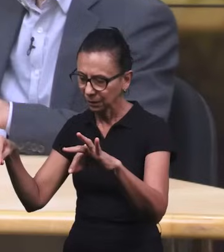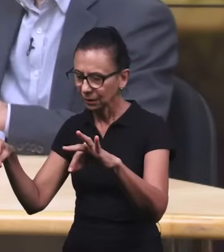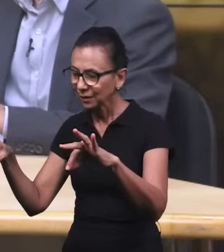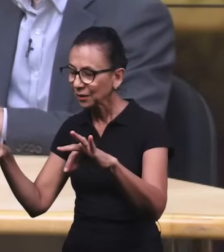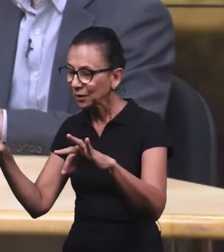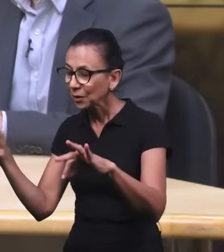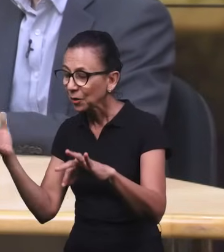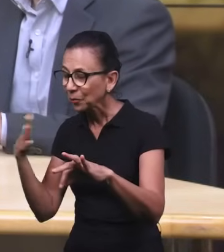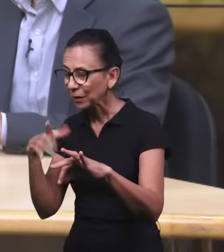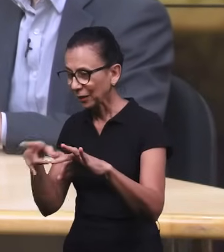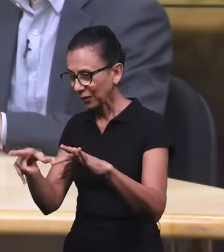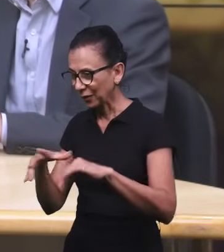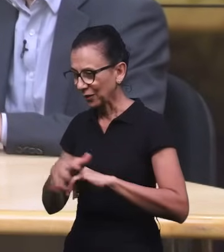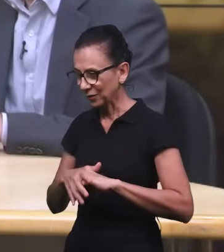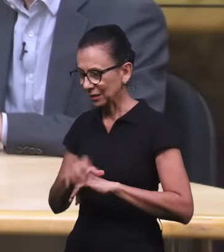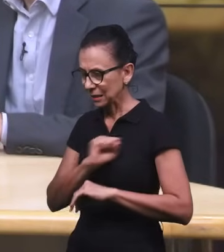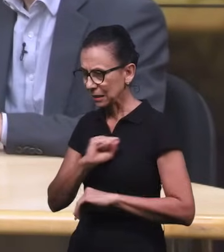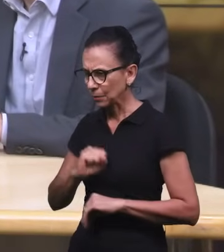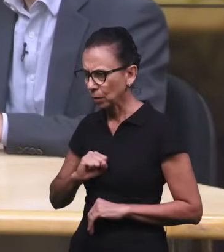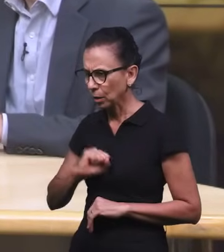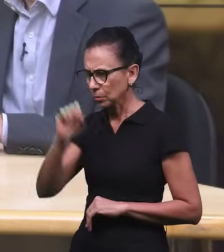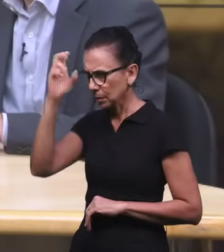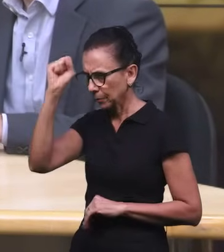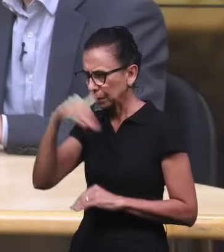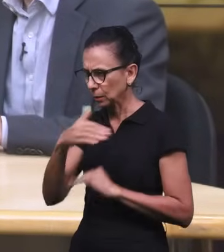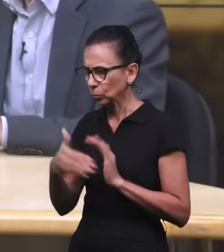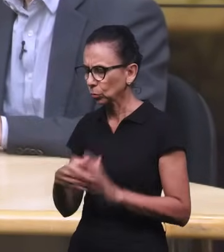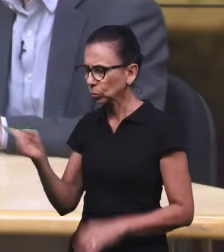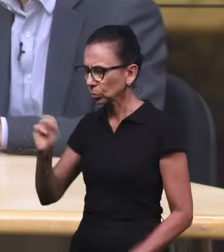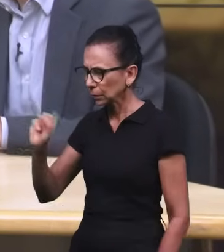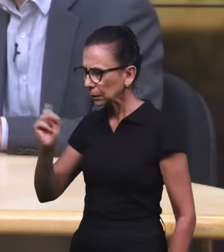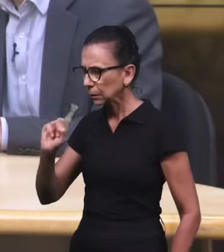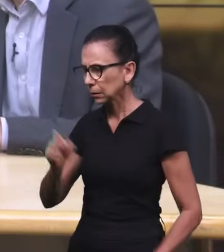nova para você aprender você acha que já aprendeu tudo Samuel você não aprendeu não você tem a